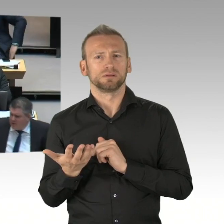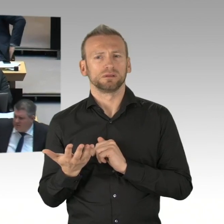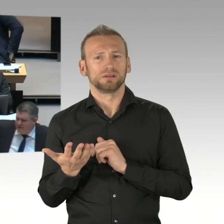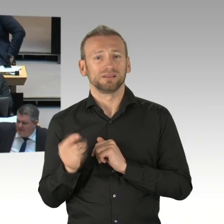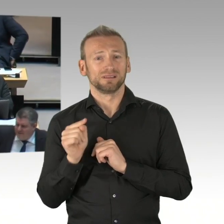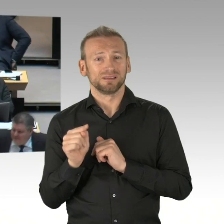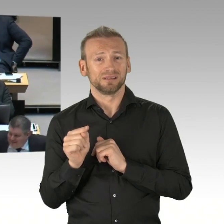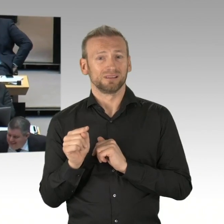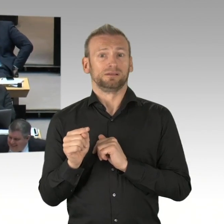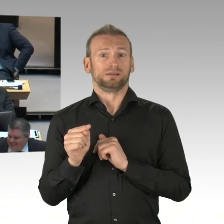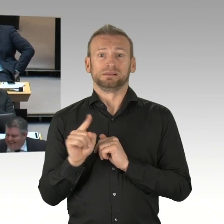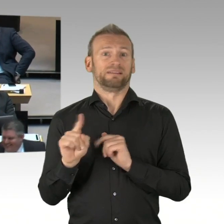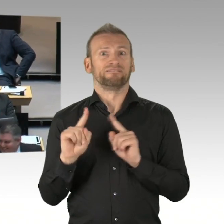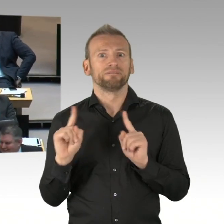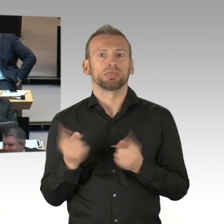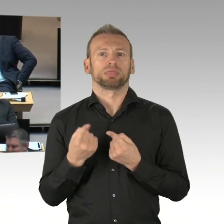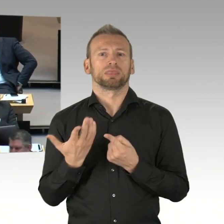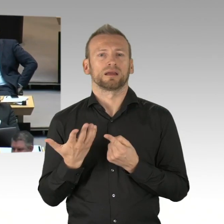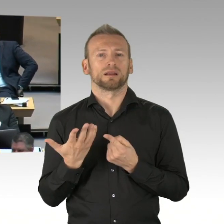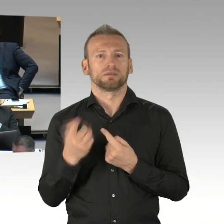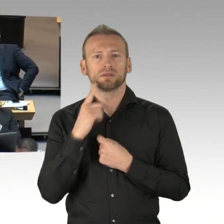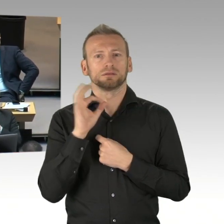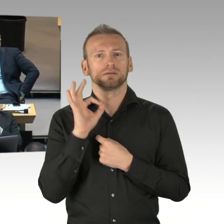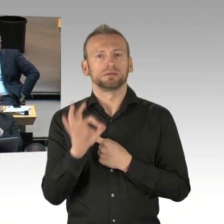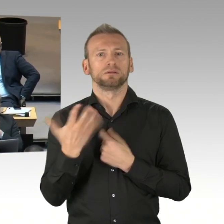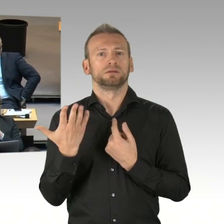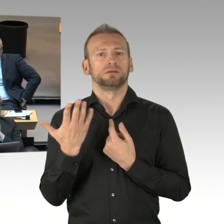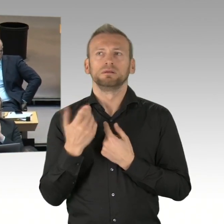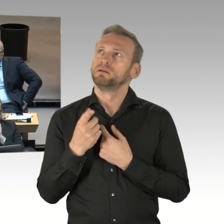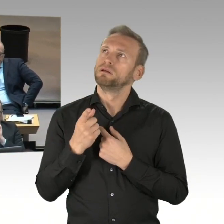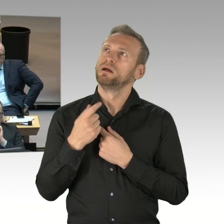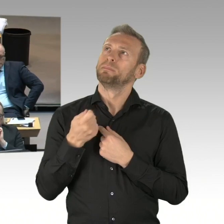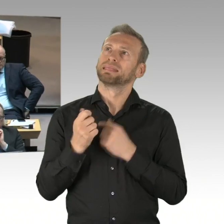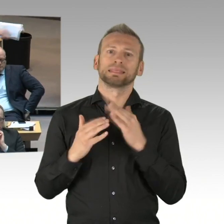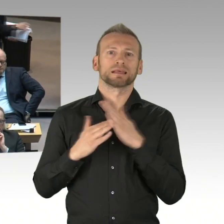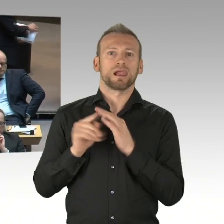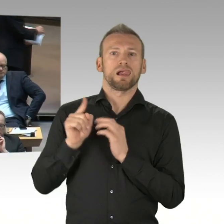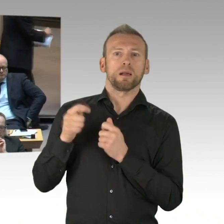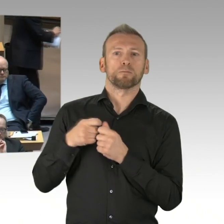haben Sie sich nicht mit der Frage auseinandergesetzt, wie wir in Berlin schneller Wohnraum schaffen können?